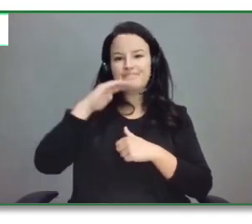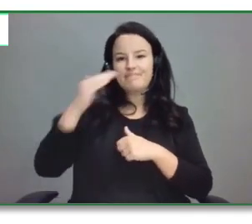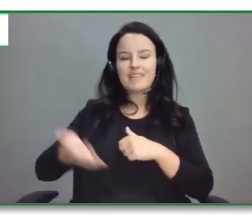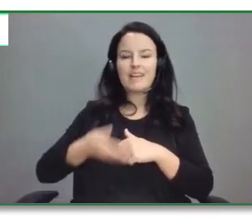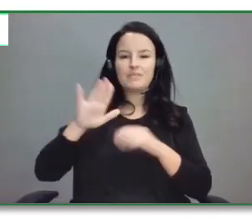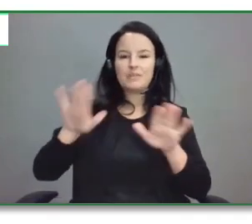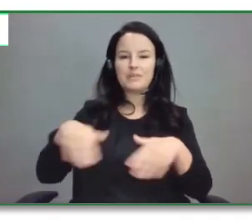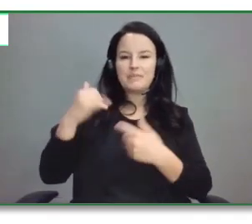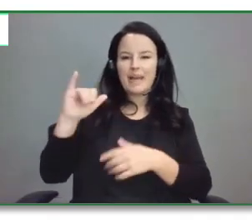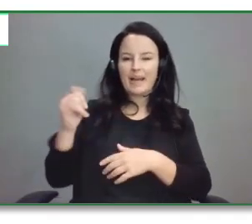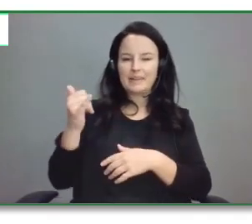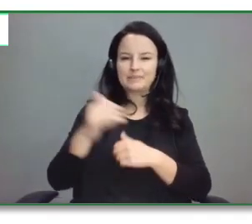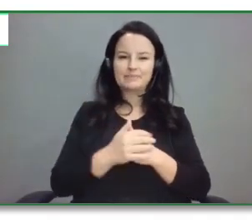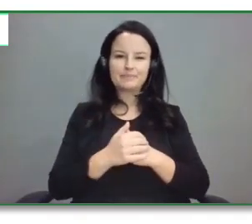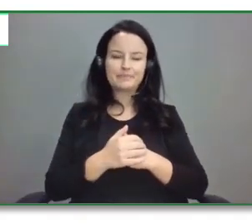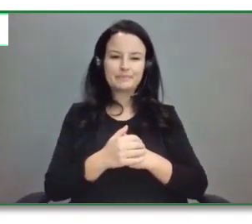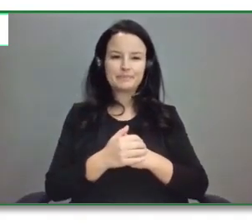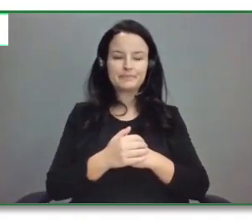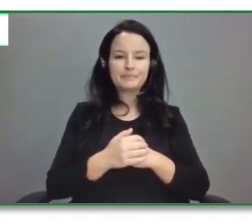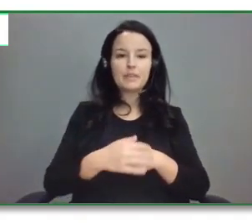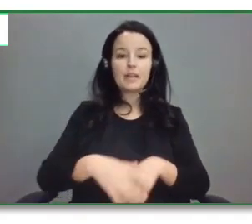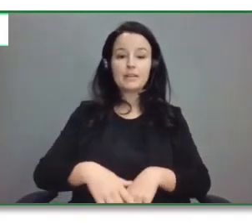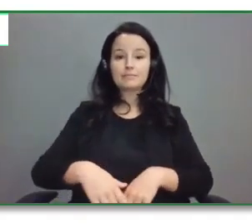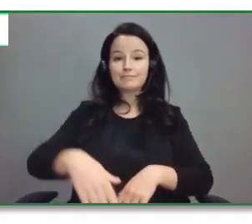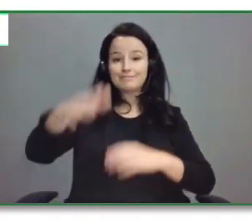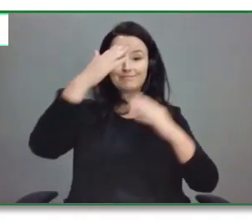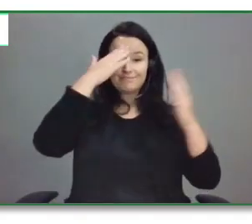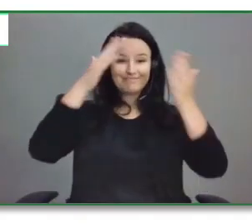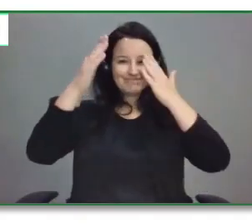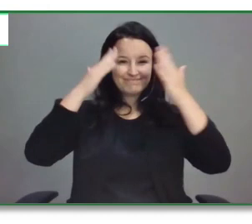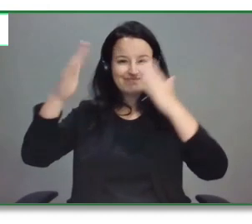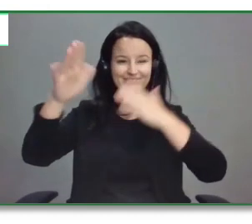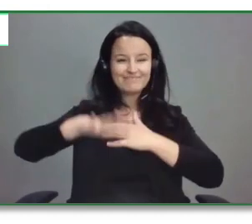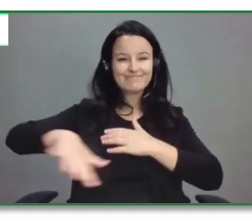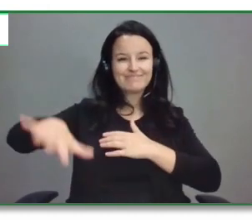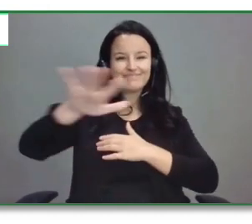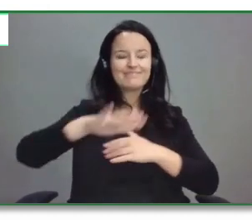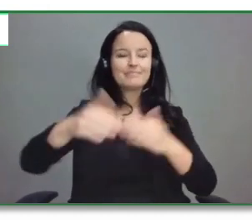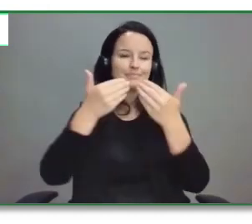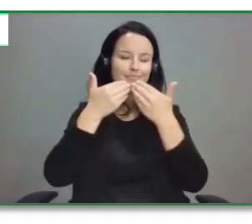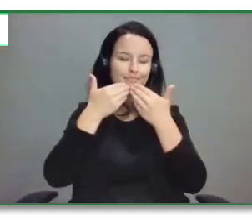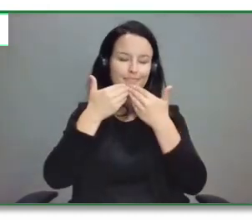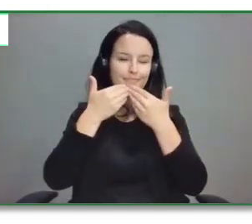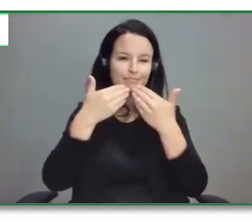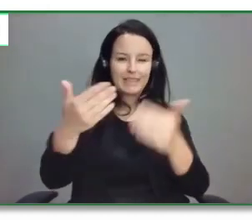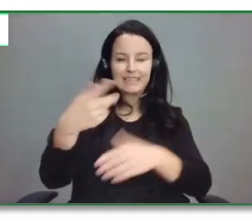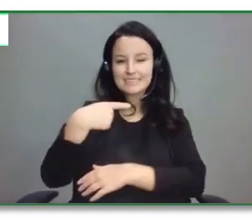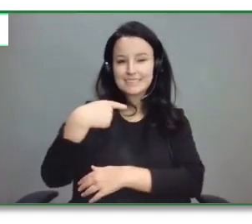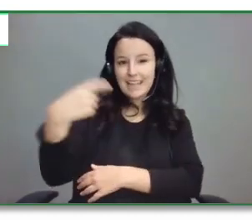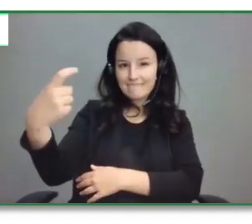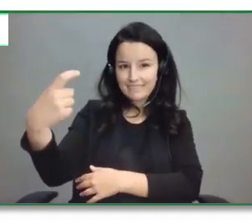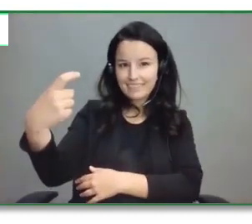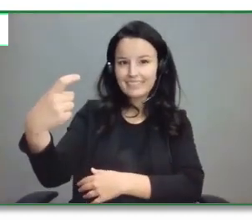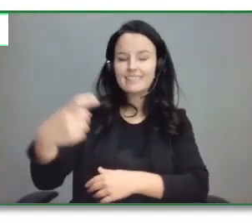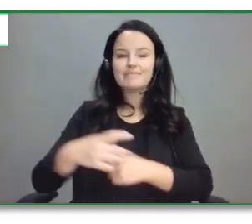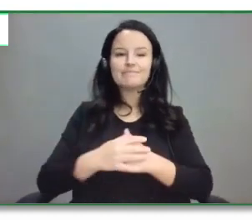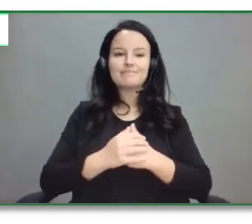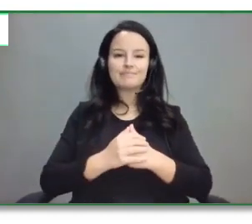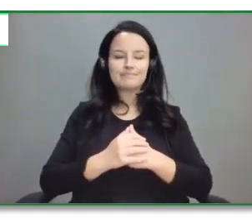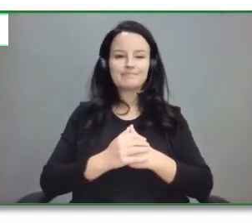bonjour à tous merci beaucoup m'inviter